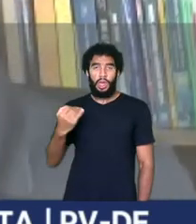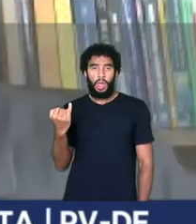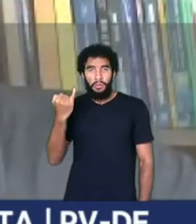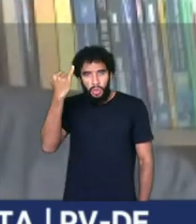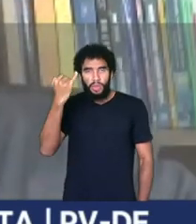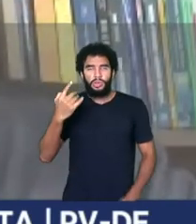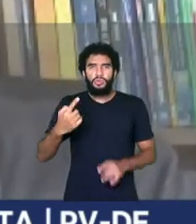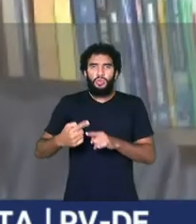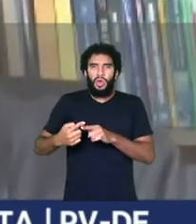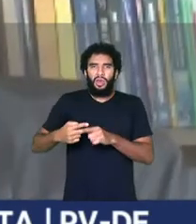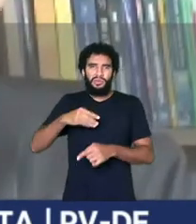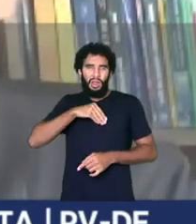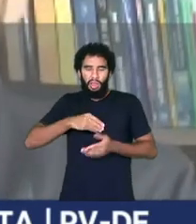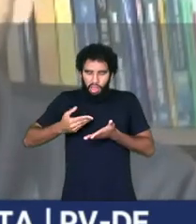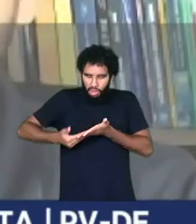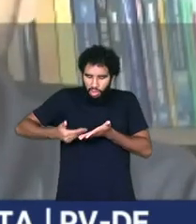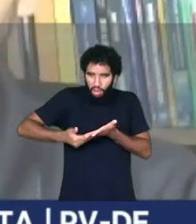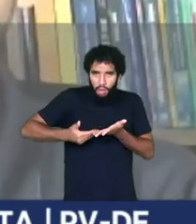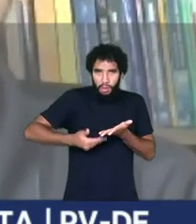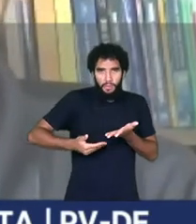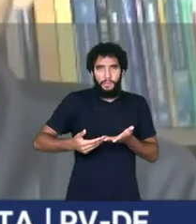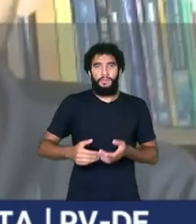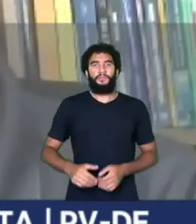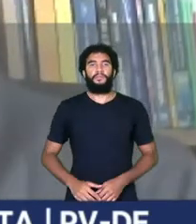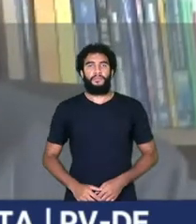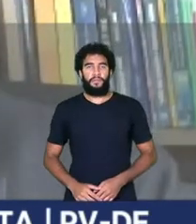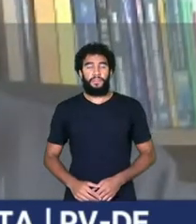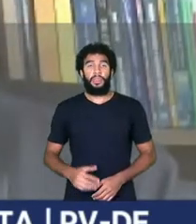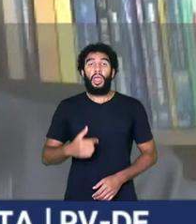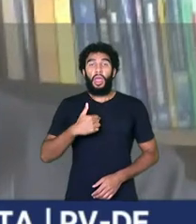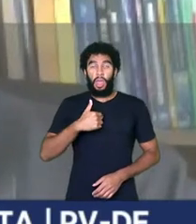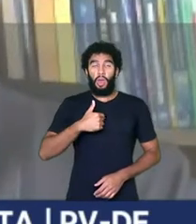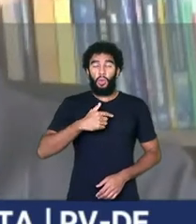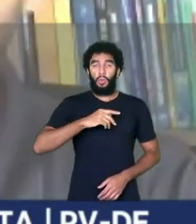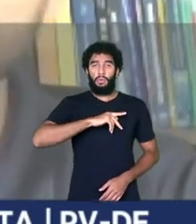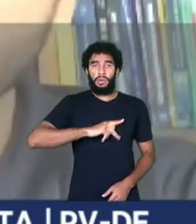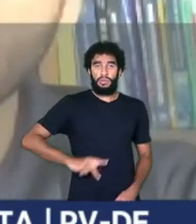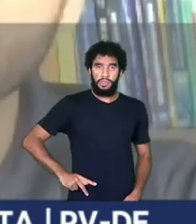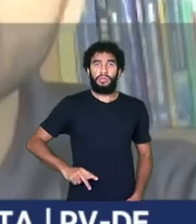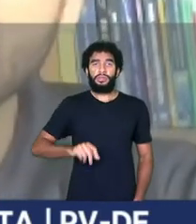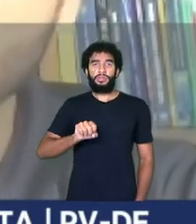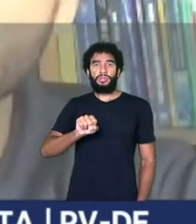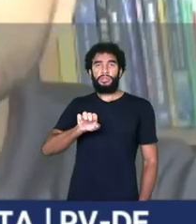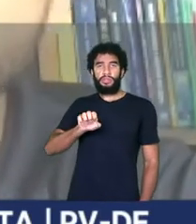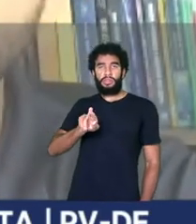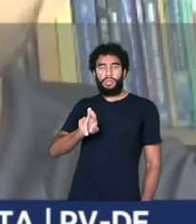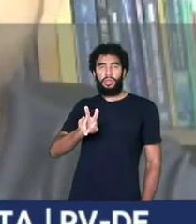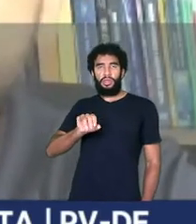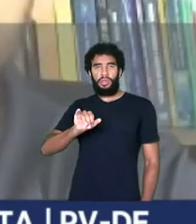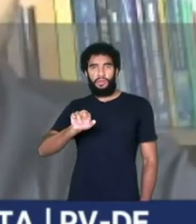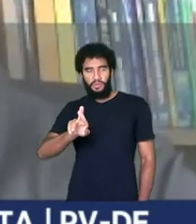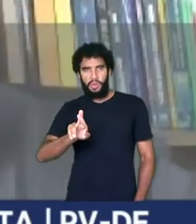O O, TEM DIREITO A ESSE AUMENTO, ESSE AUMENTO É IMPORTANTE. E EU COMO PRESIDENTE DA SERVI BRASIL, QUE É A FRENTE PARLAMENTAR